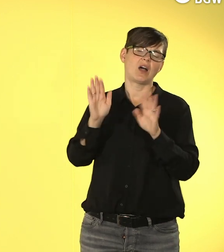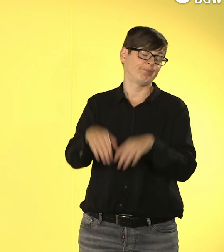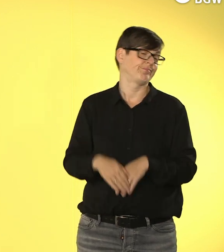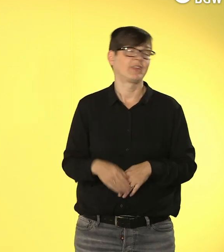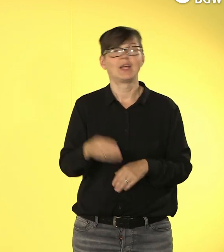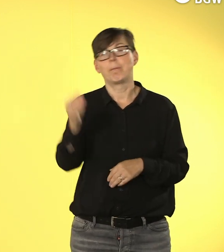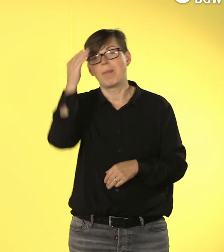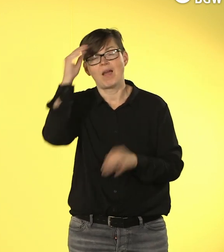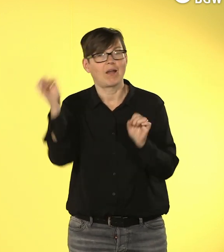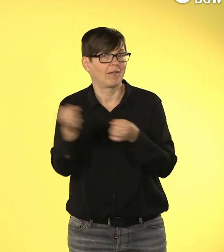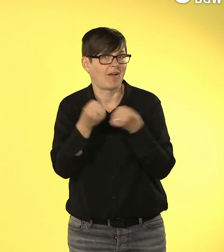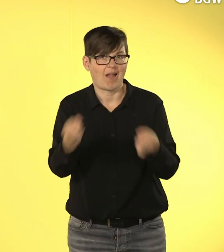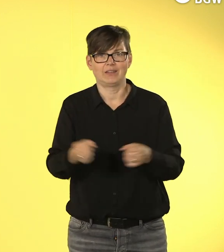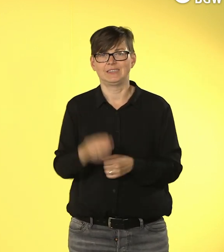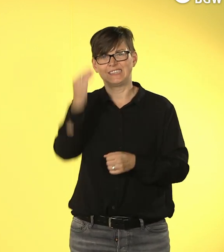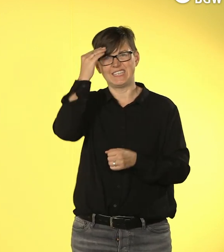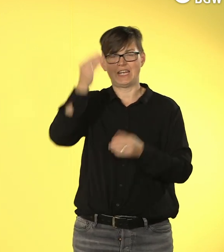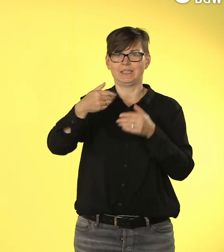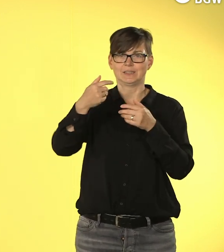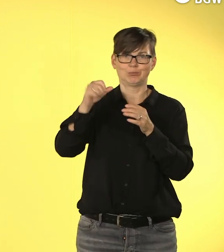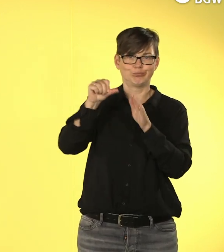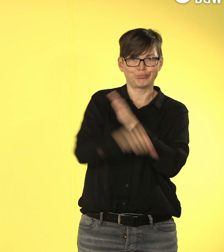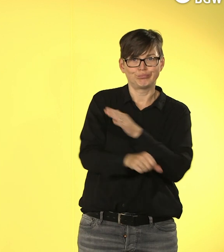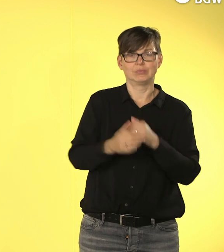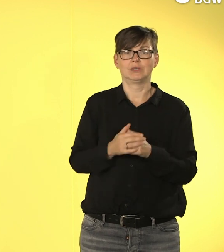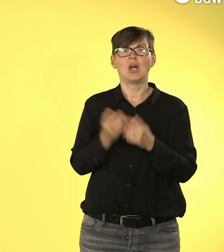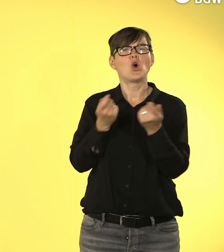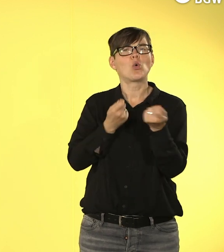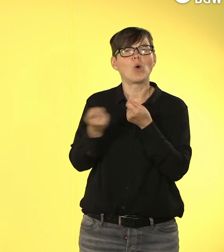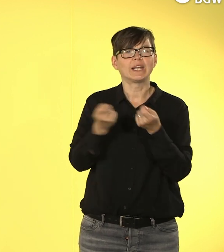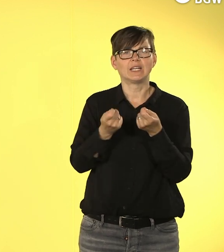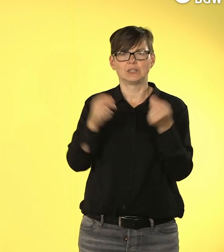Beispielsweise Koordination lässt nach.